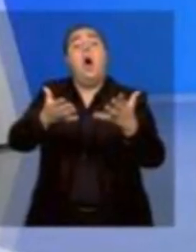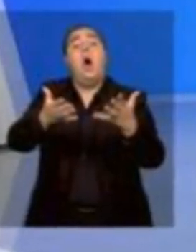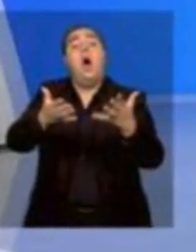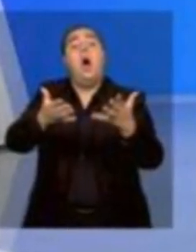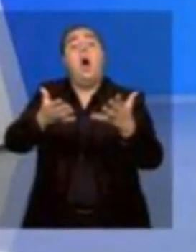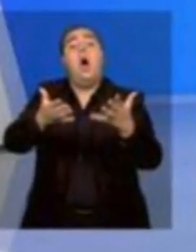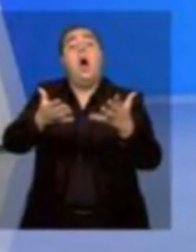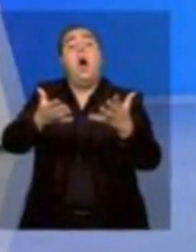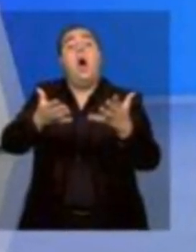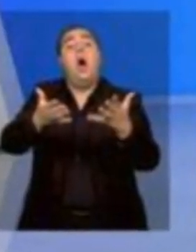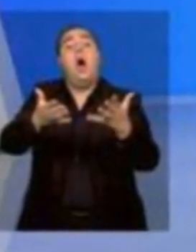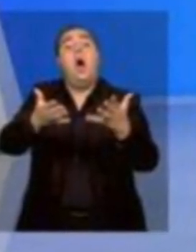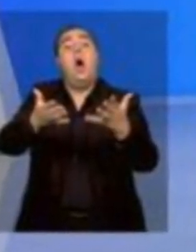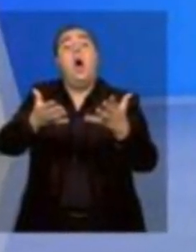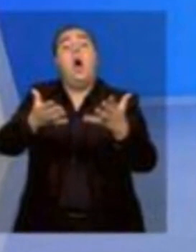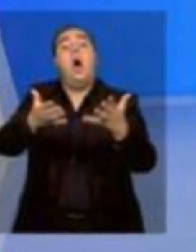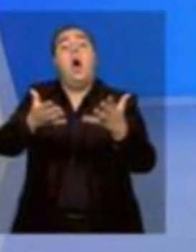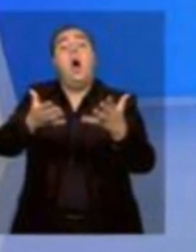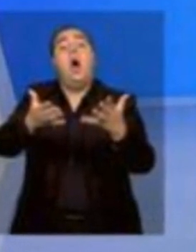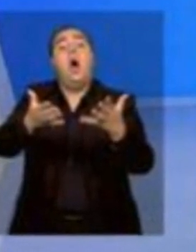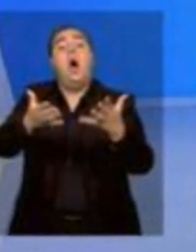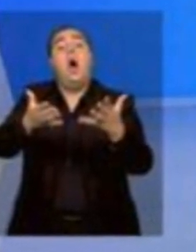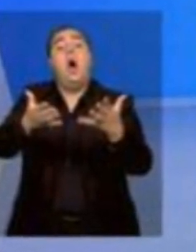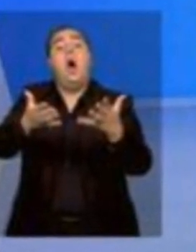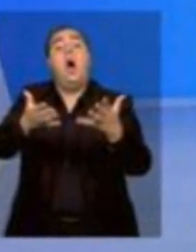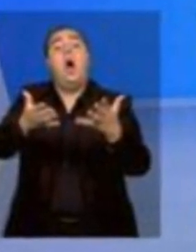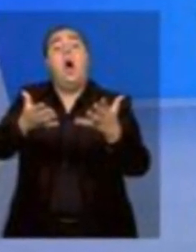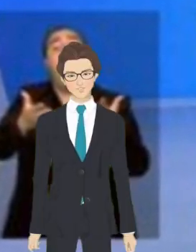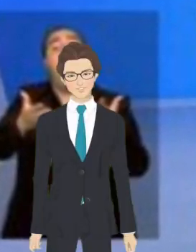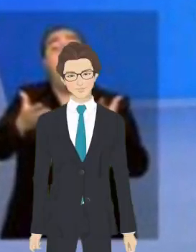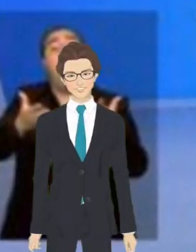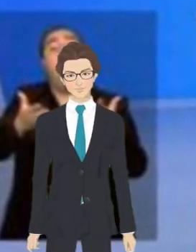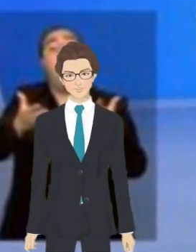Tarcísio e Haddad debatem sobre salário mínimo federal e paulista